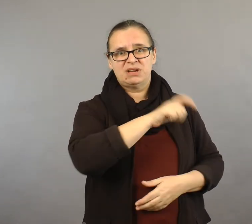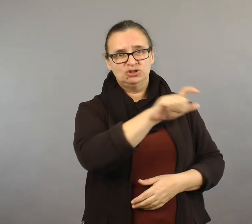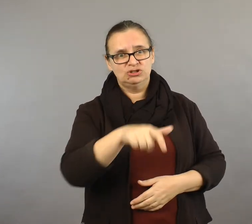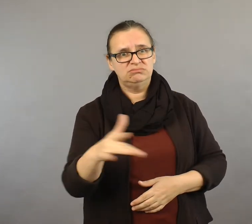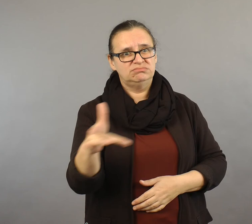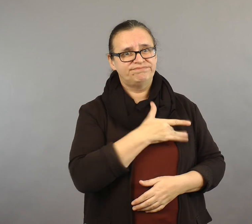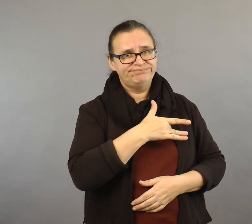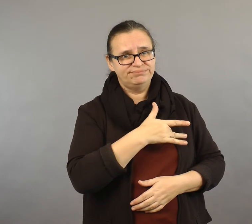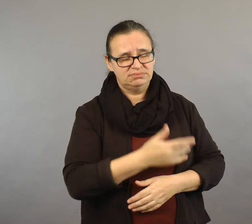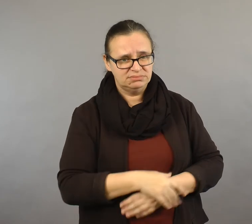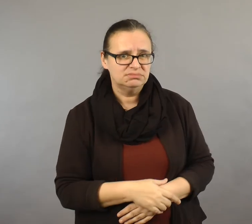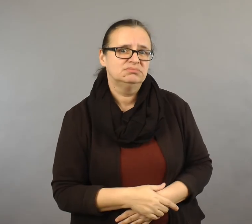Das betrifft die Menschen!